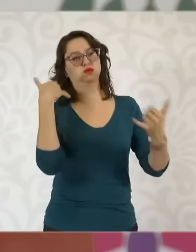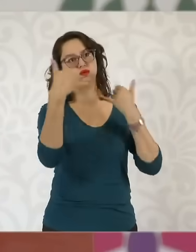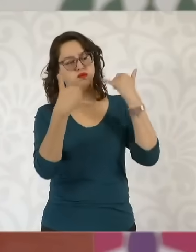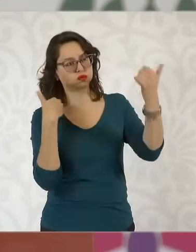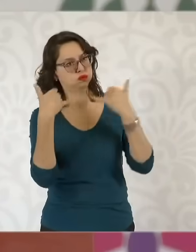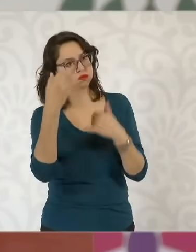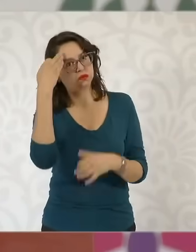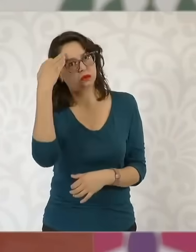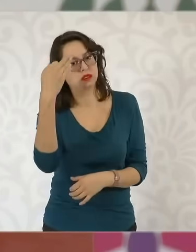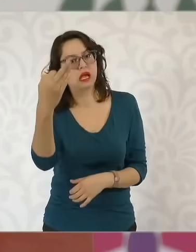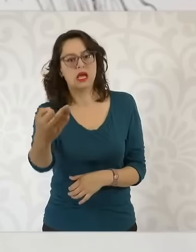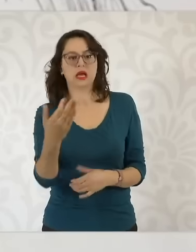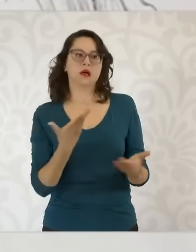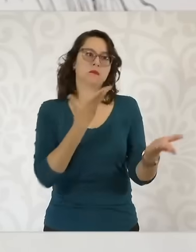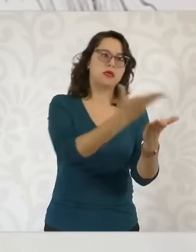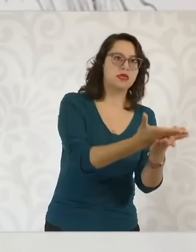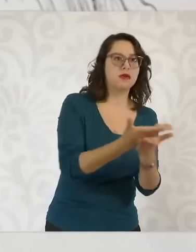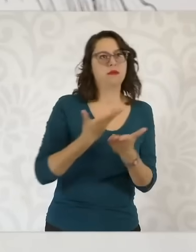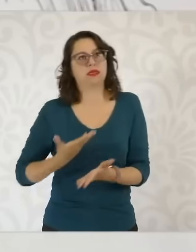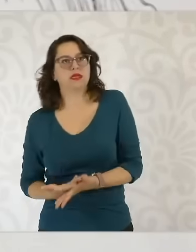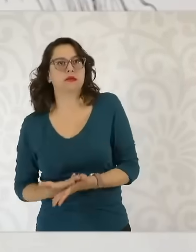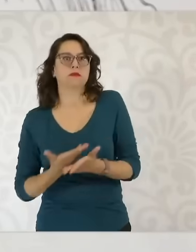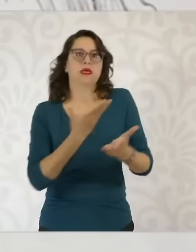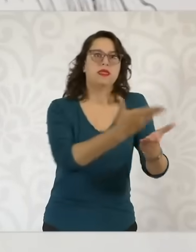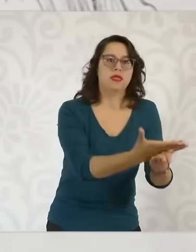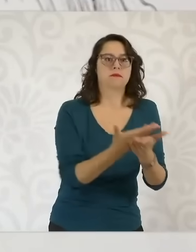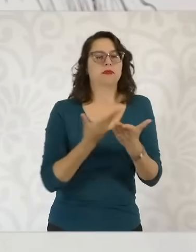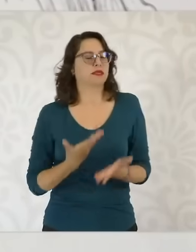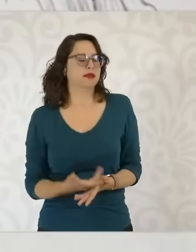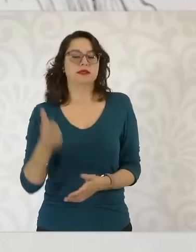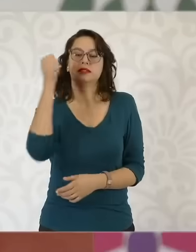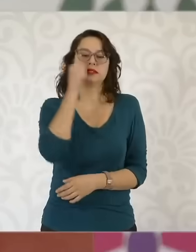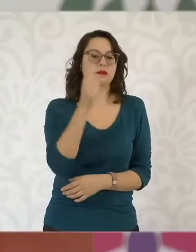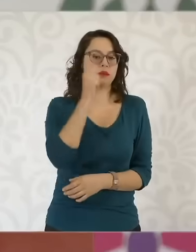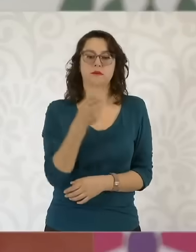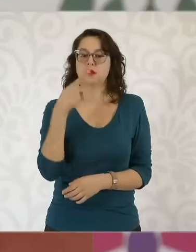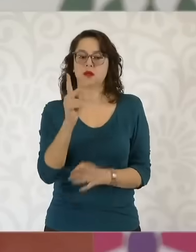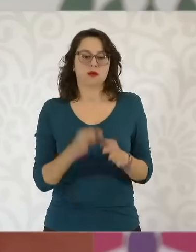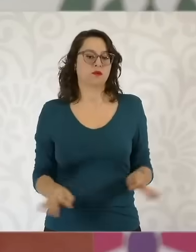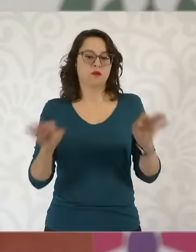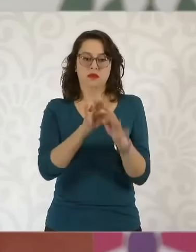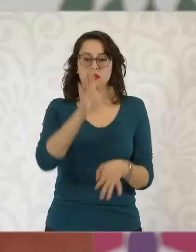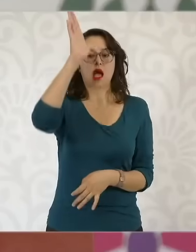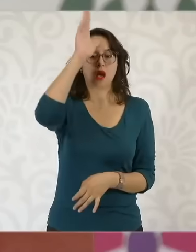uno y de otro lado, pero al final lo importante es el acuerdo que se logró. Finalmente, presidenta,